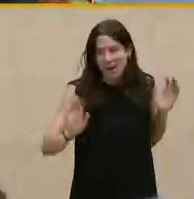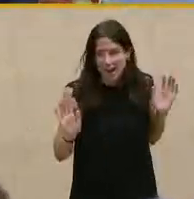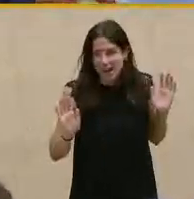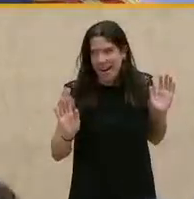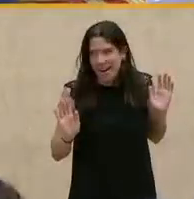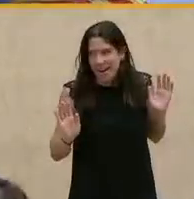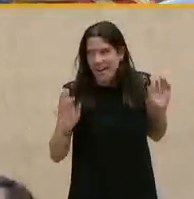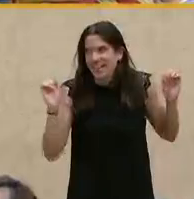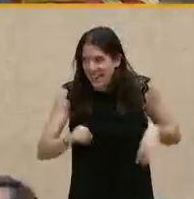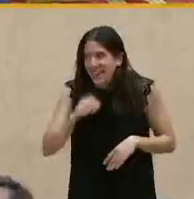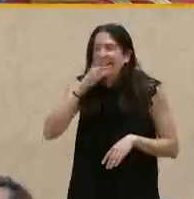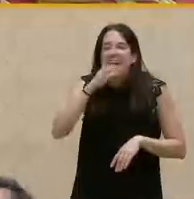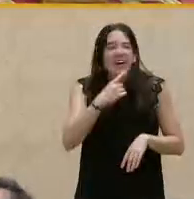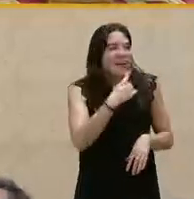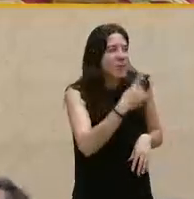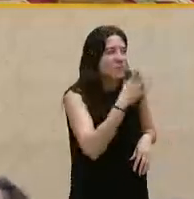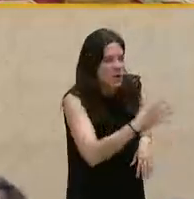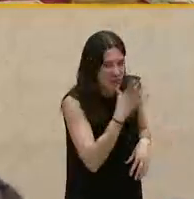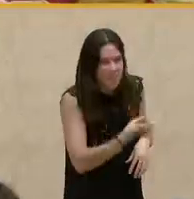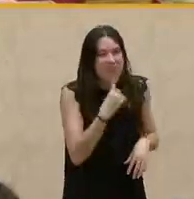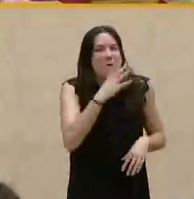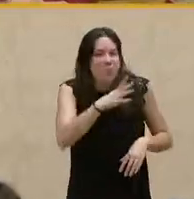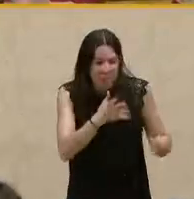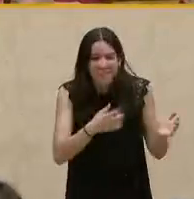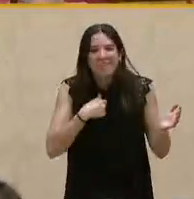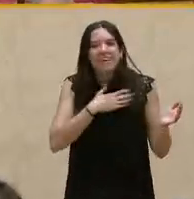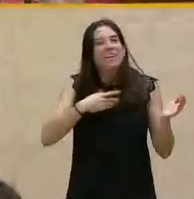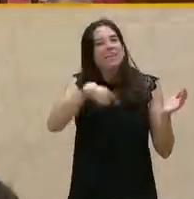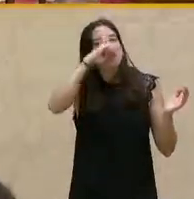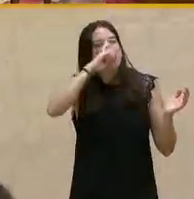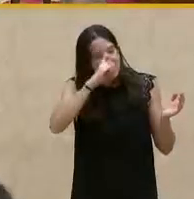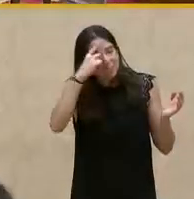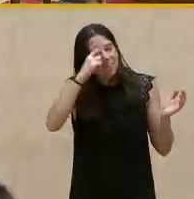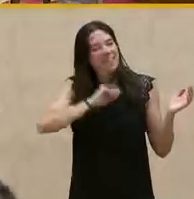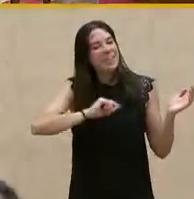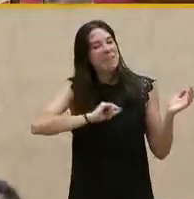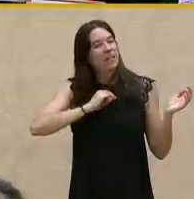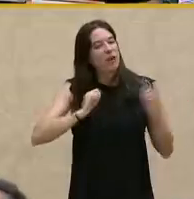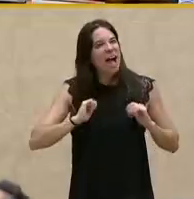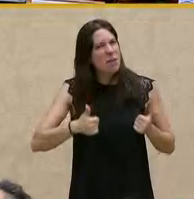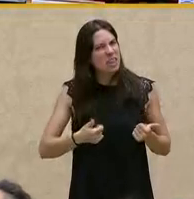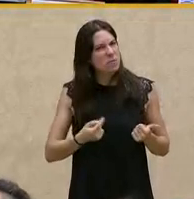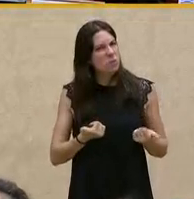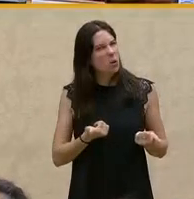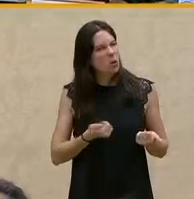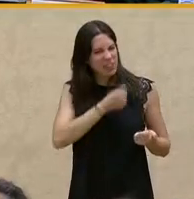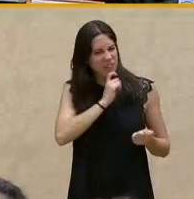Y ahora os digo por qué. Quiero que recordéis ese sentimiento, al principio es difícil porque no